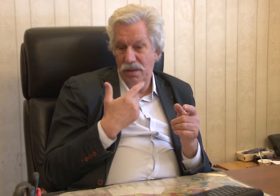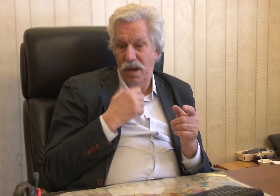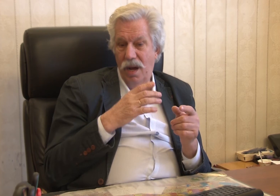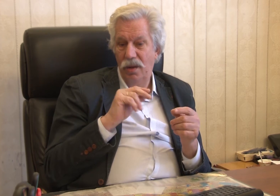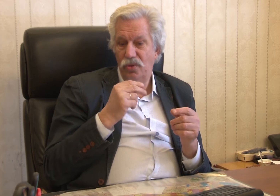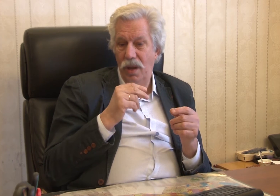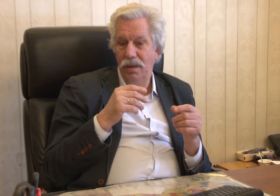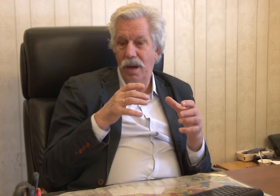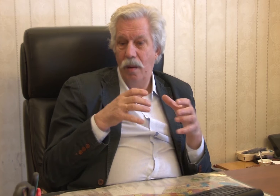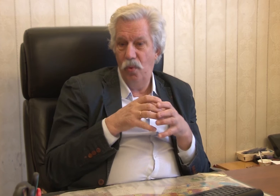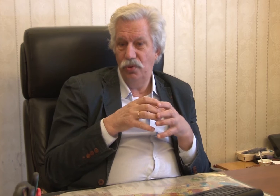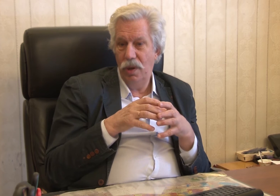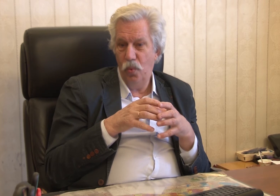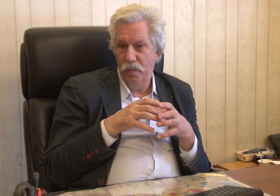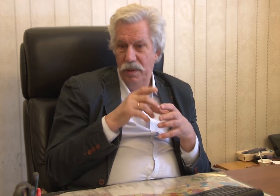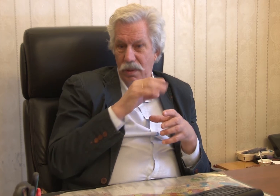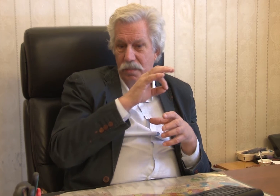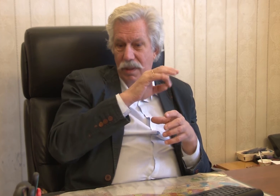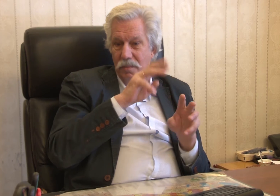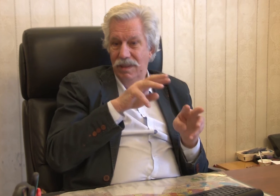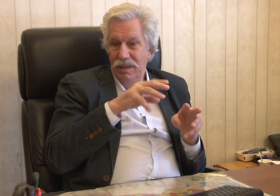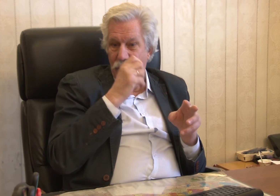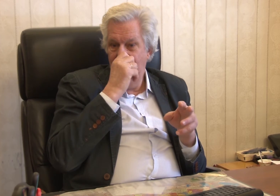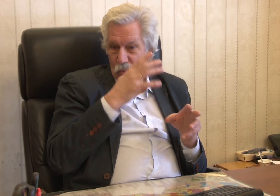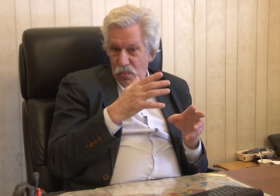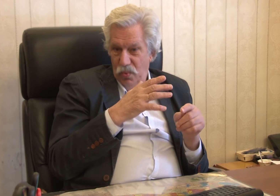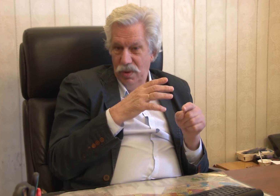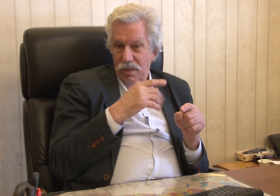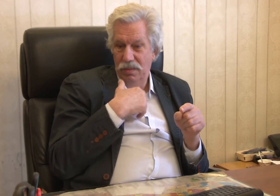Я, как член рабочей группы при Министерстве культуры,